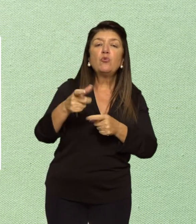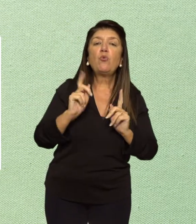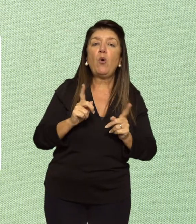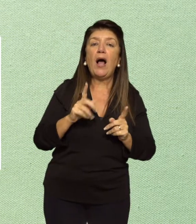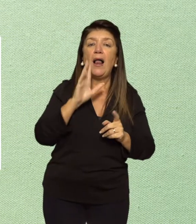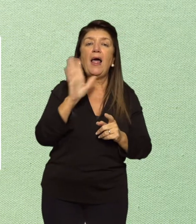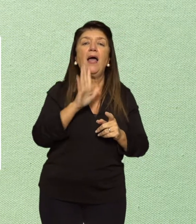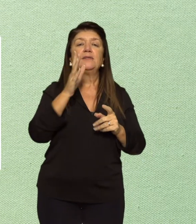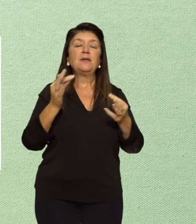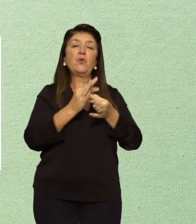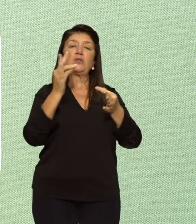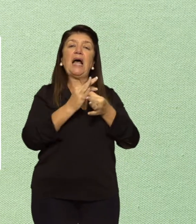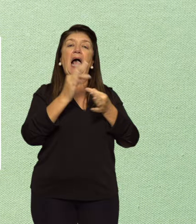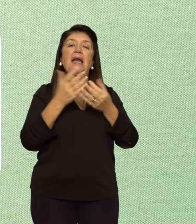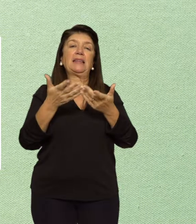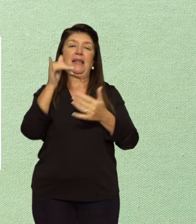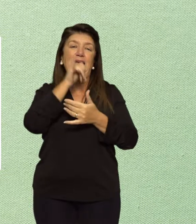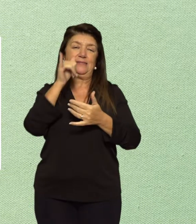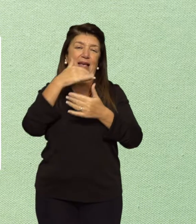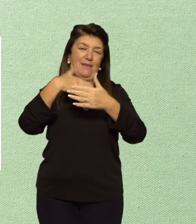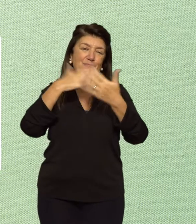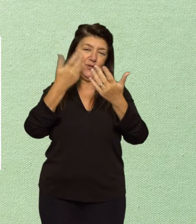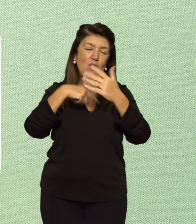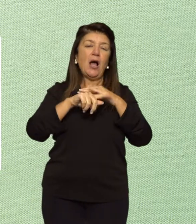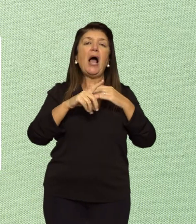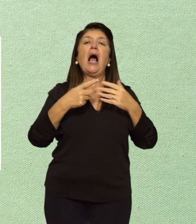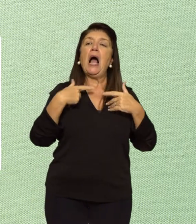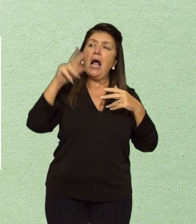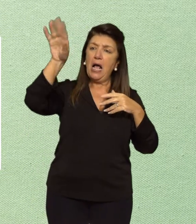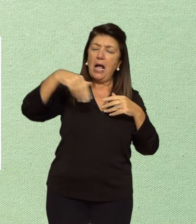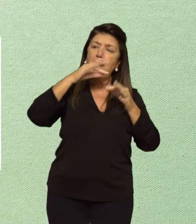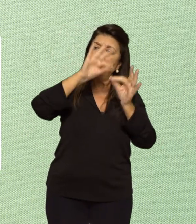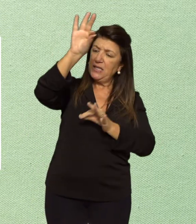si disegna il vestito che sta meglio addosso a te. Alcune volte interveniamo noi, molto spesso,